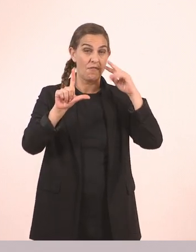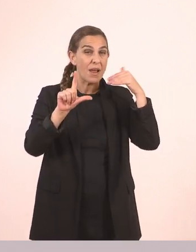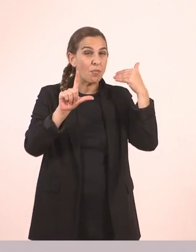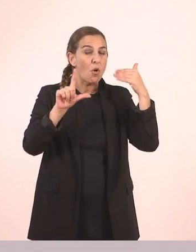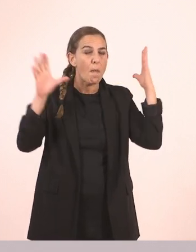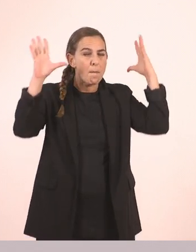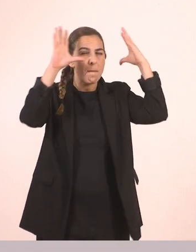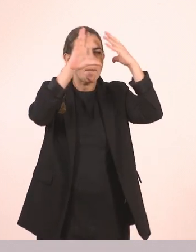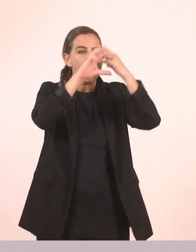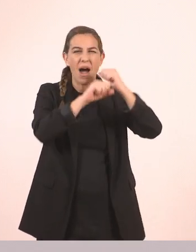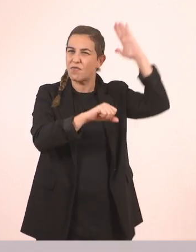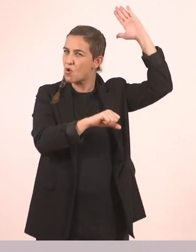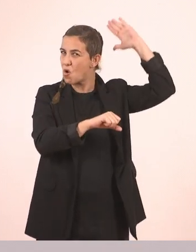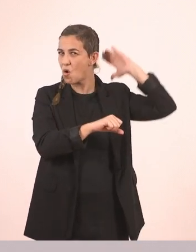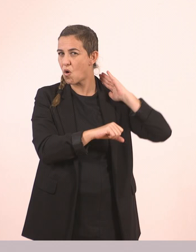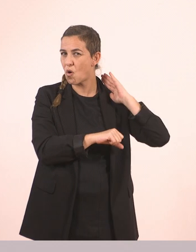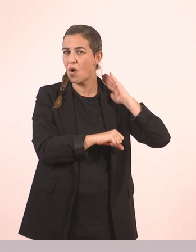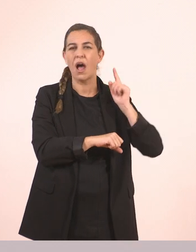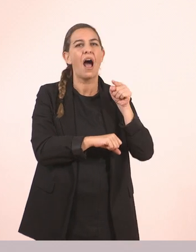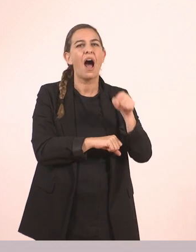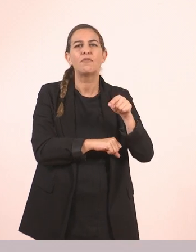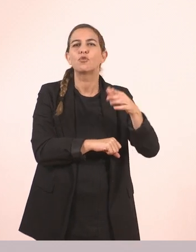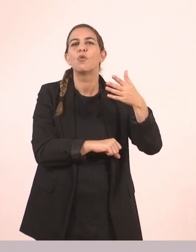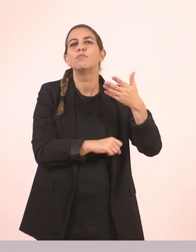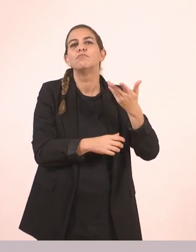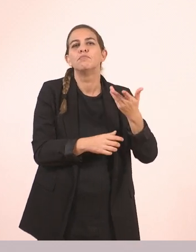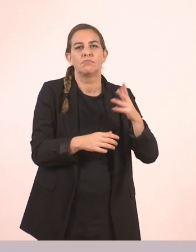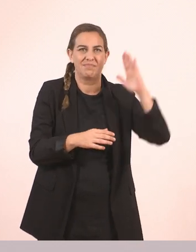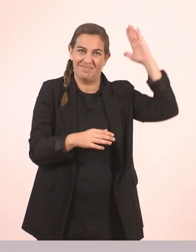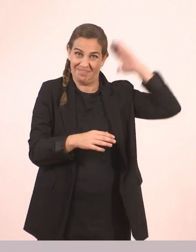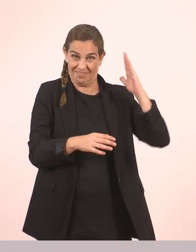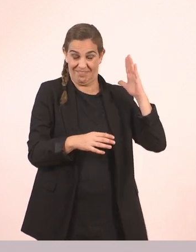βλέπουμε έτσι το σκούρο φόντο. Σε αντίθεση με το μπροστινό μέρος που είναι φωτεινό.